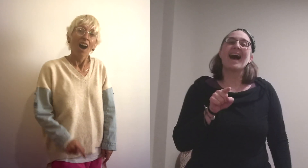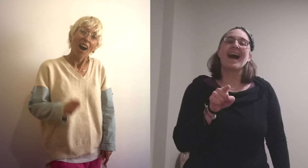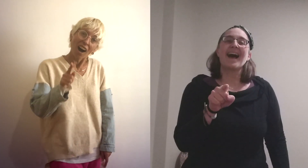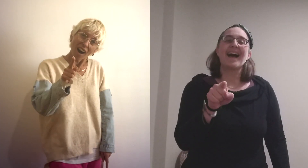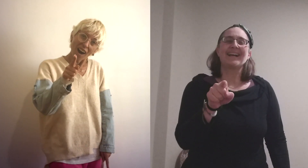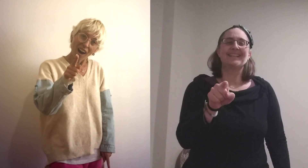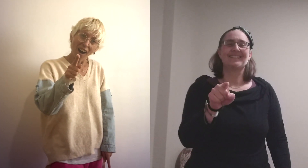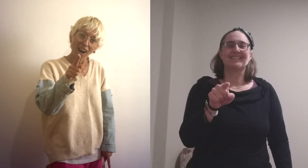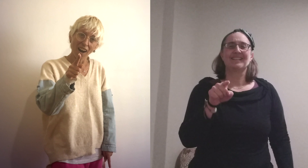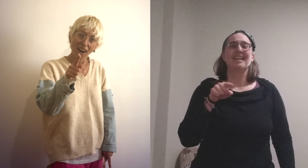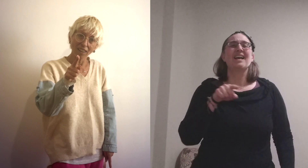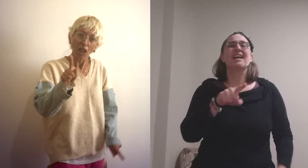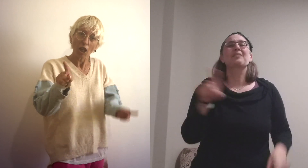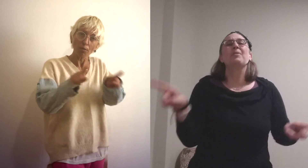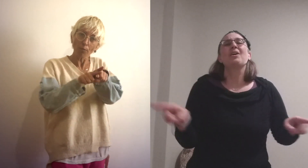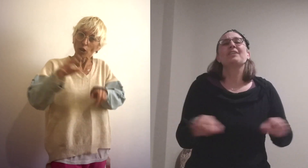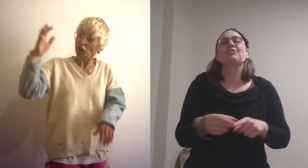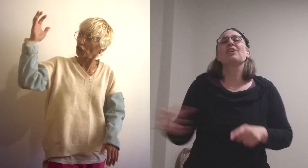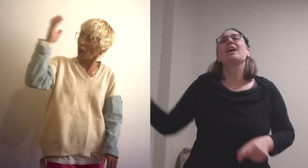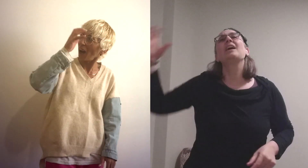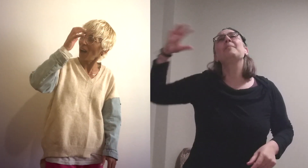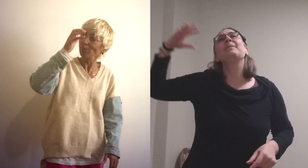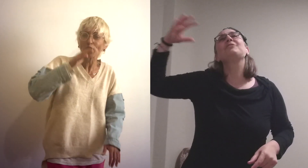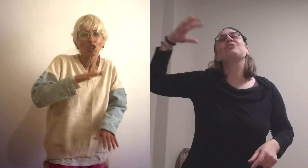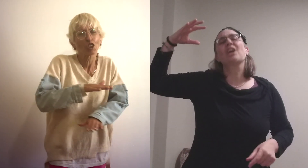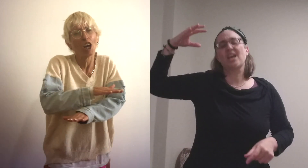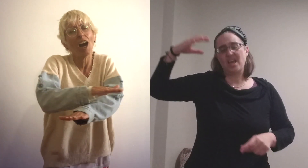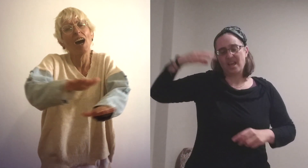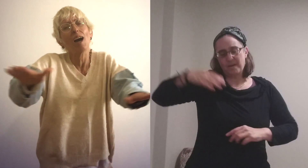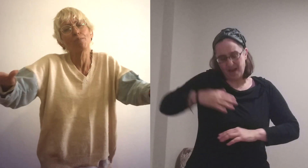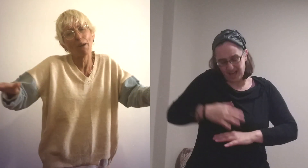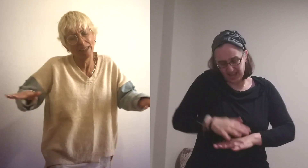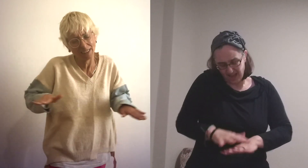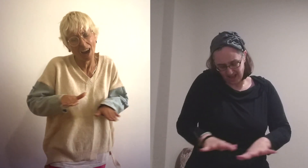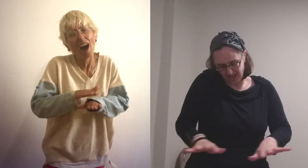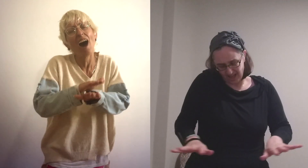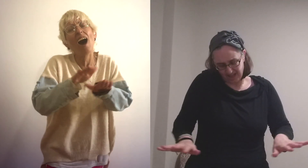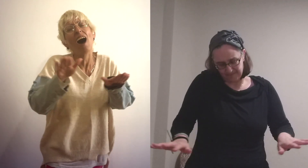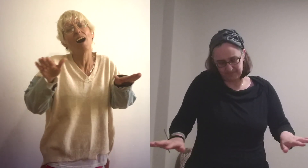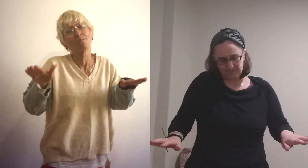את את כמו השמש שבים